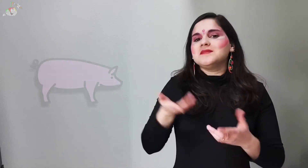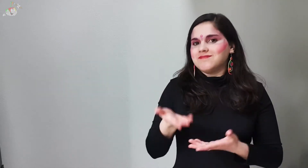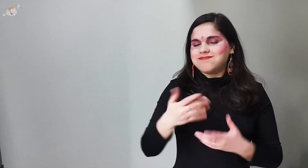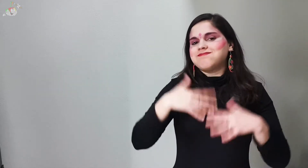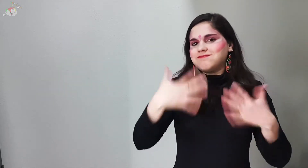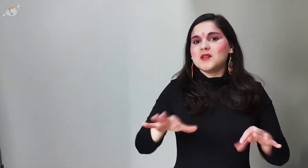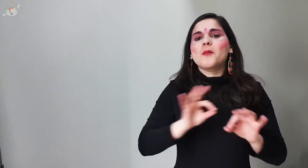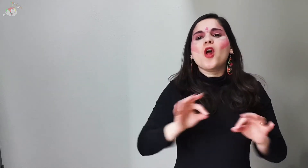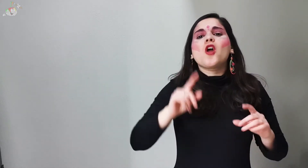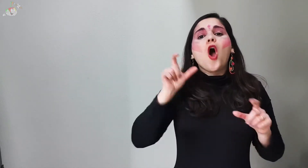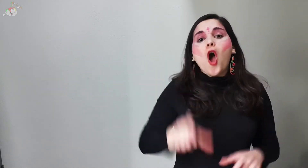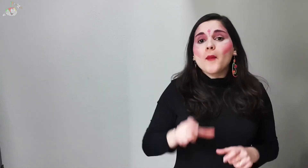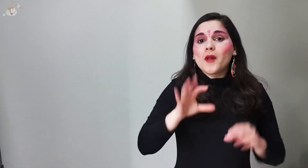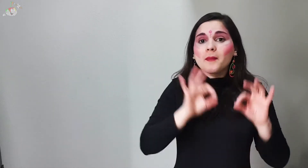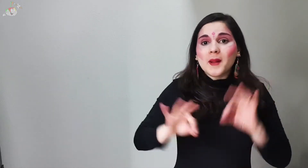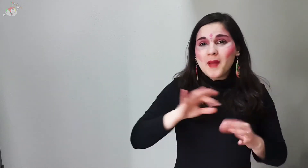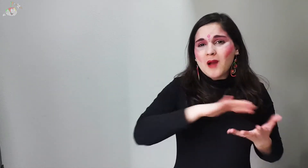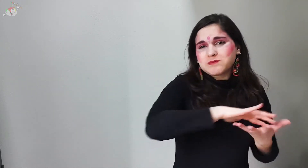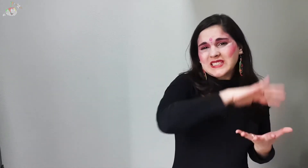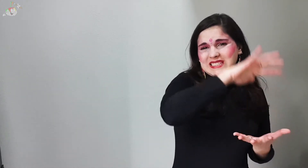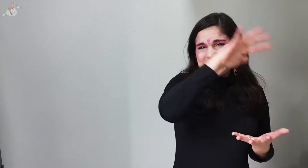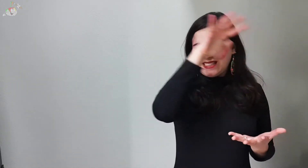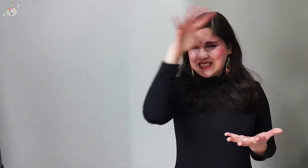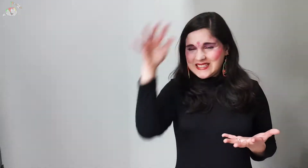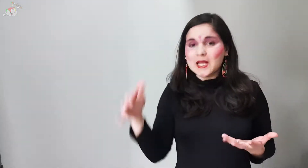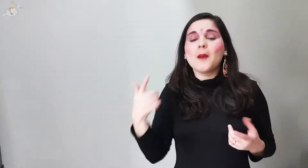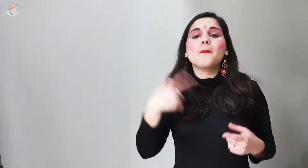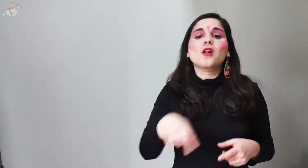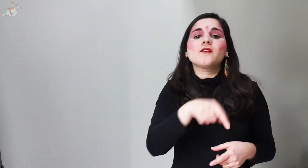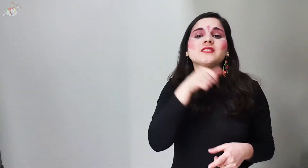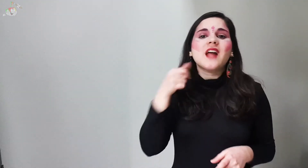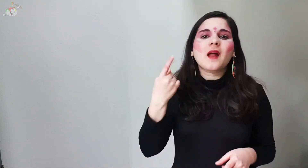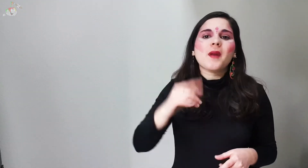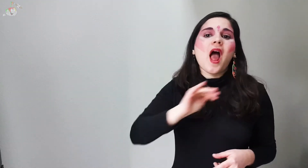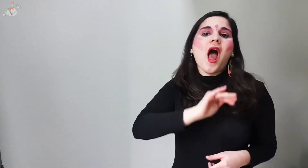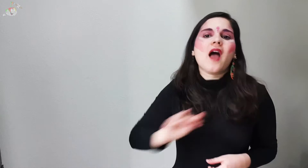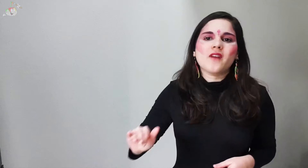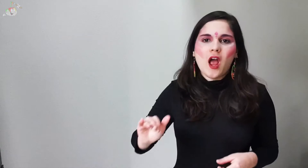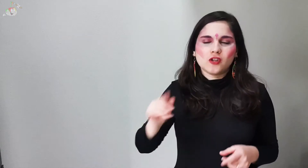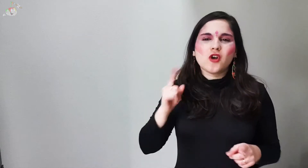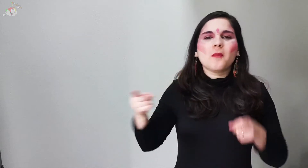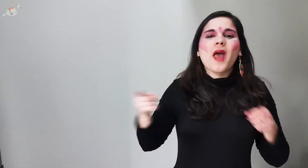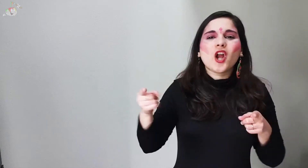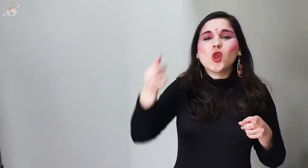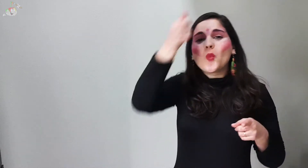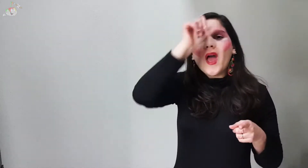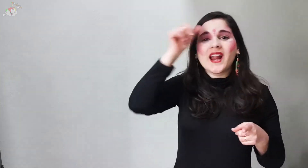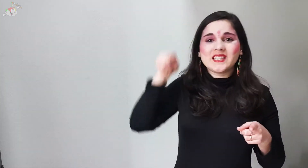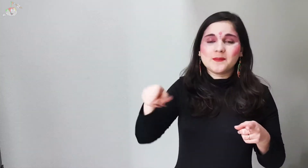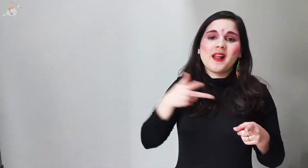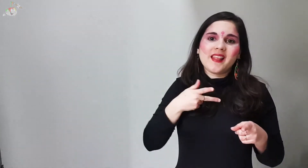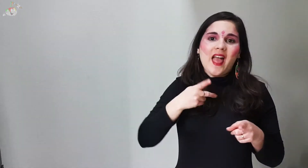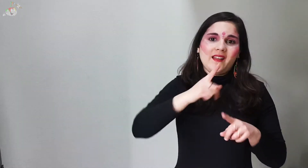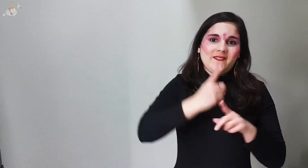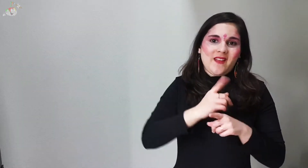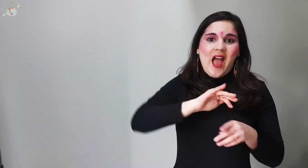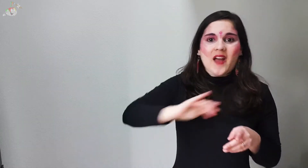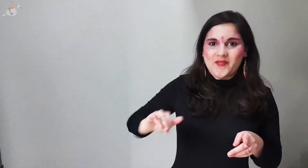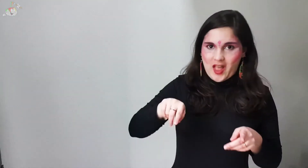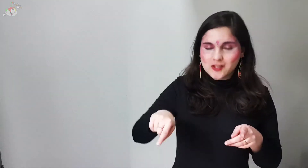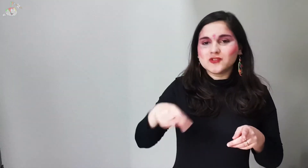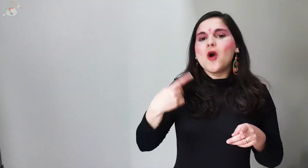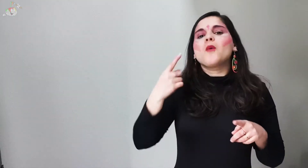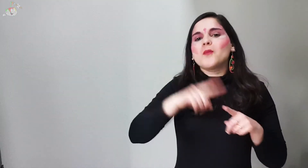Ne preparavano in abbondanza perché dovevano bastare per il periodo di Quaresima,